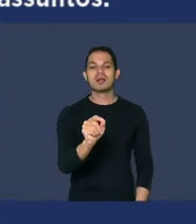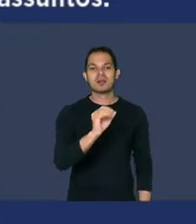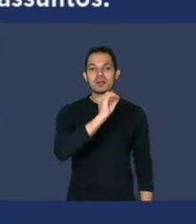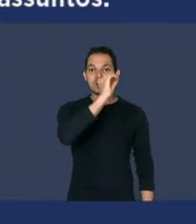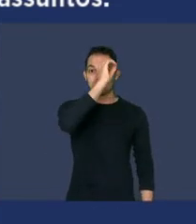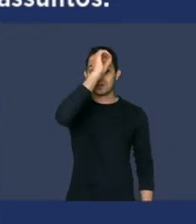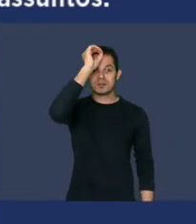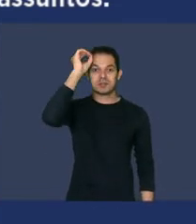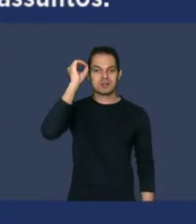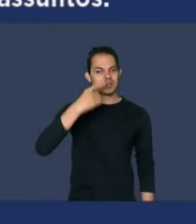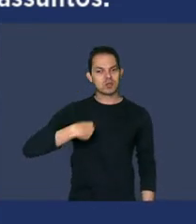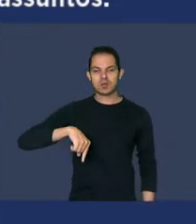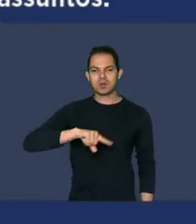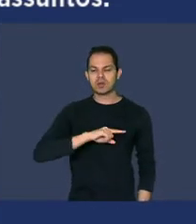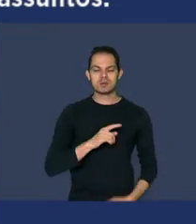PERMANECER O DIÁLOGO, A DEMOCRACIA, PORQUE NÓS NÃO